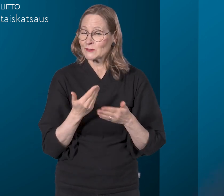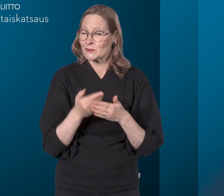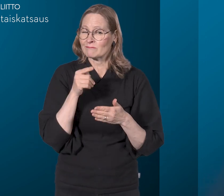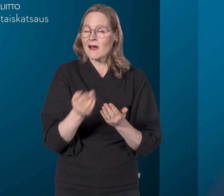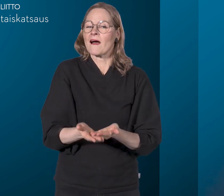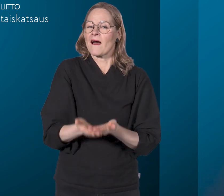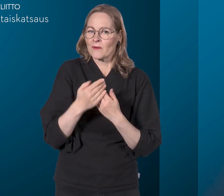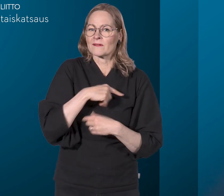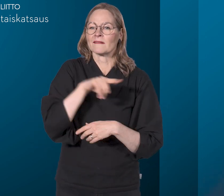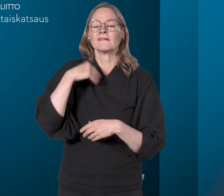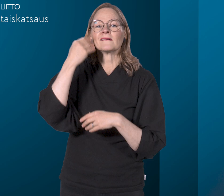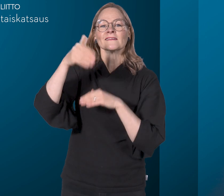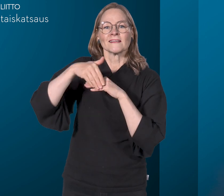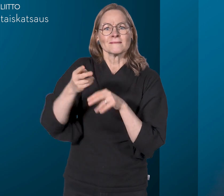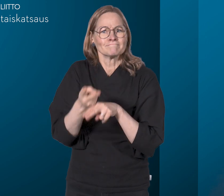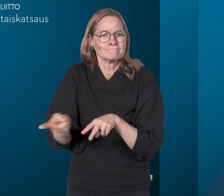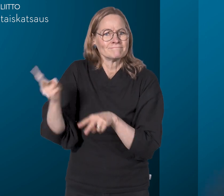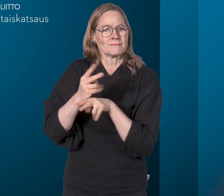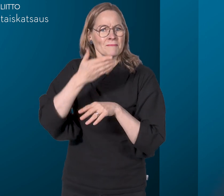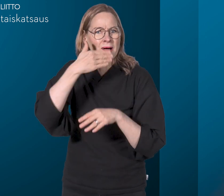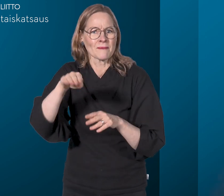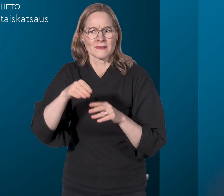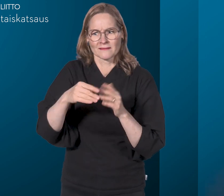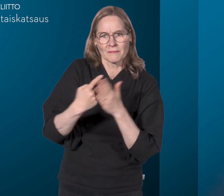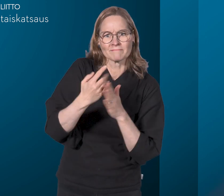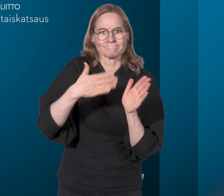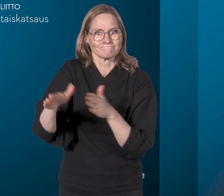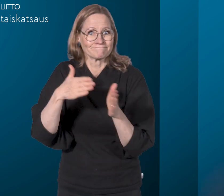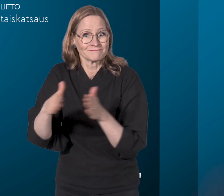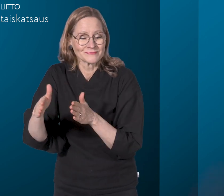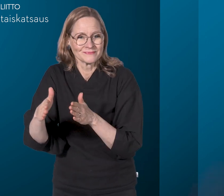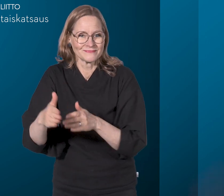sillä se auttaa meitä järjestämään jatkossa entistäkin parempia tapahtumia.